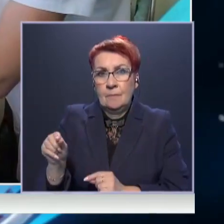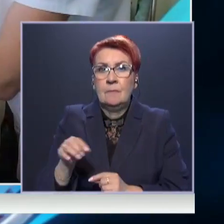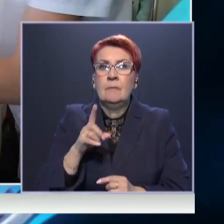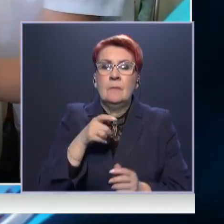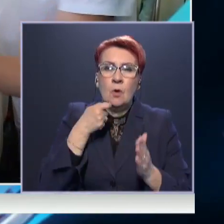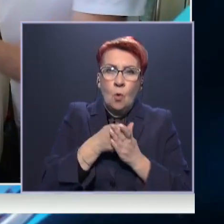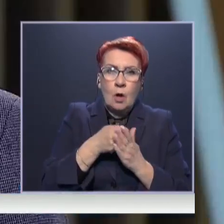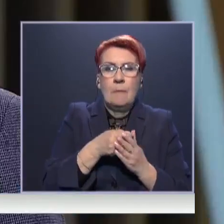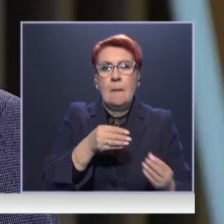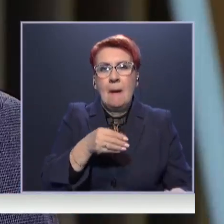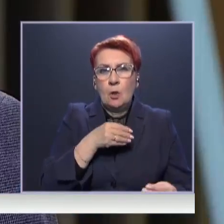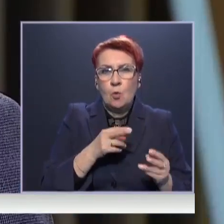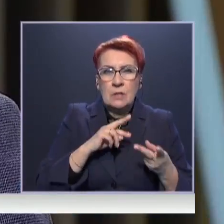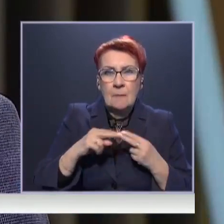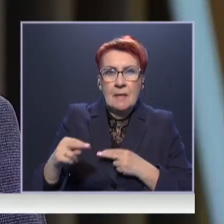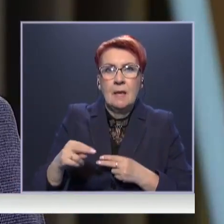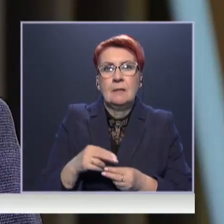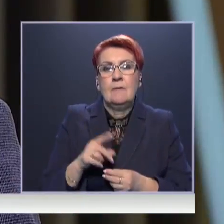делают перевязки с Апреля в зону конфликта выезжали